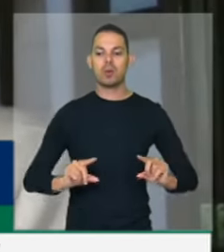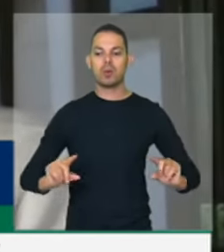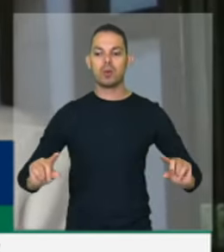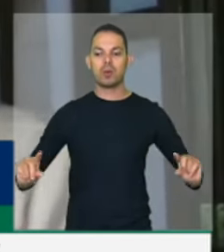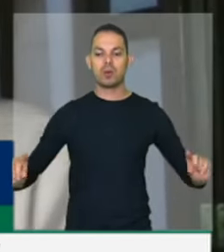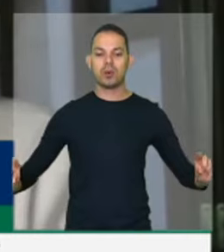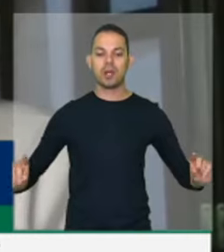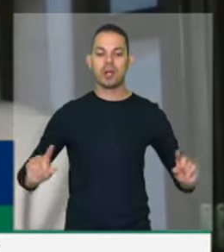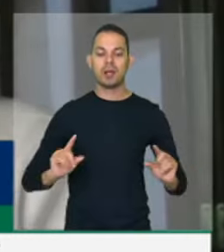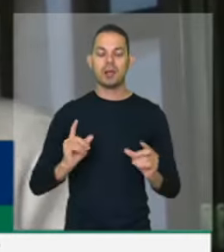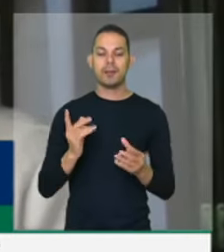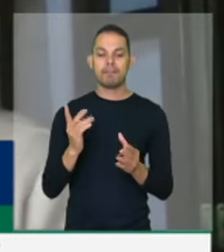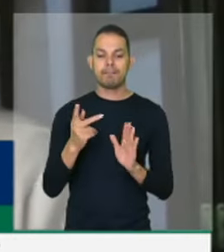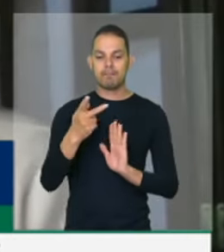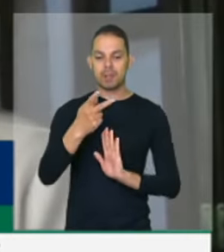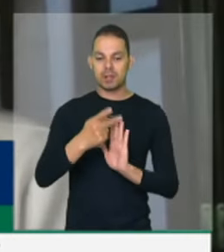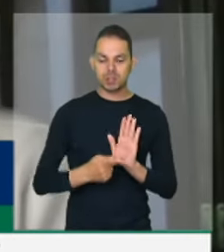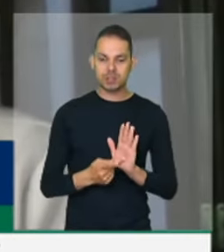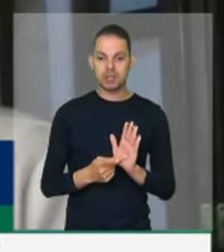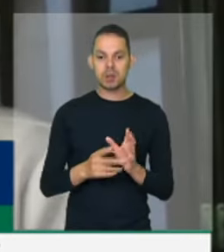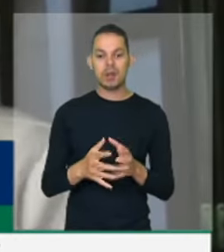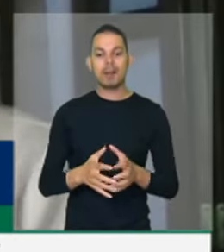PROJETO AMPLIA VAGAS NO SUS COM DINHEIRO PRIVADO, NÃO É DINHEIRO PRIVADO, NÃO SE TRATA DE DINHEIRO PRIVADO. A